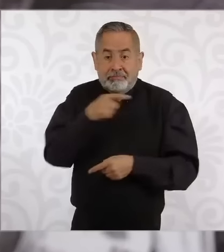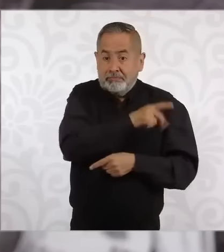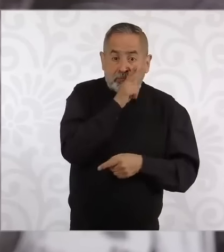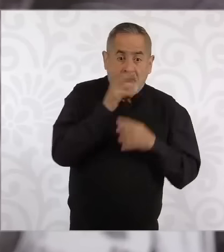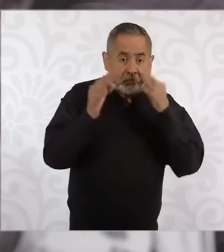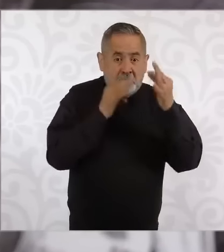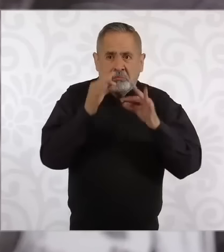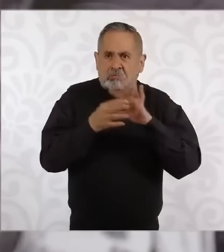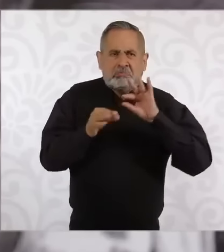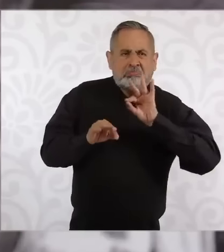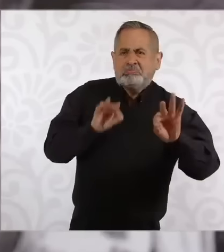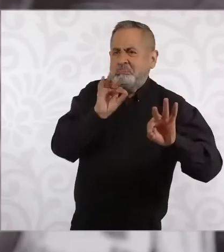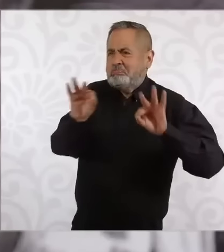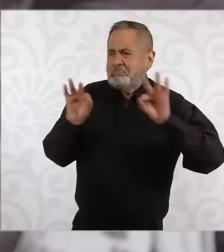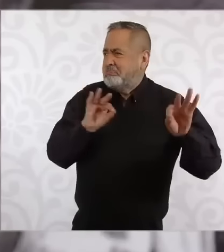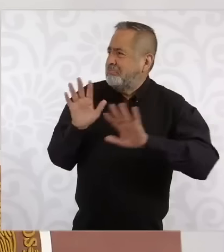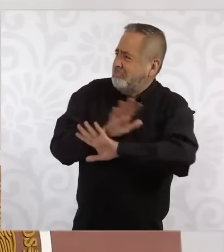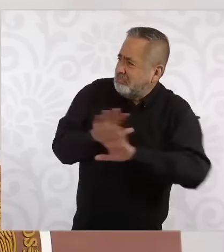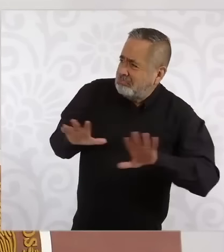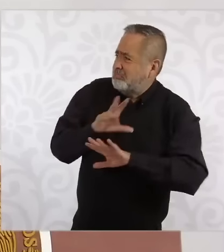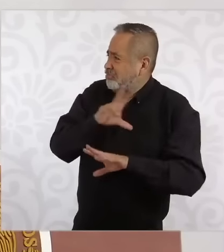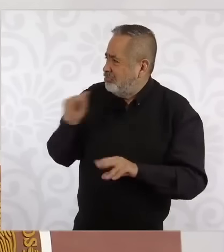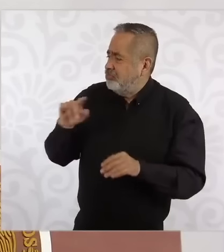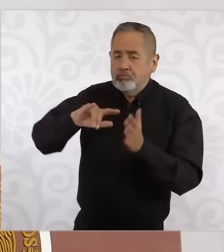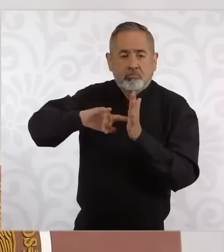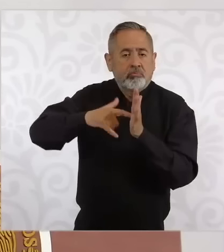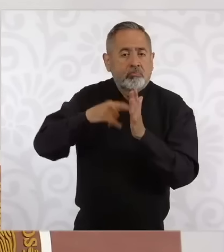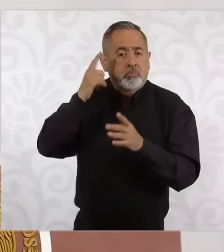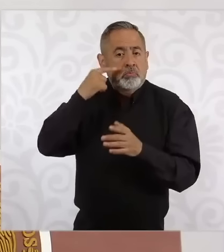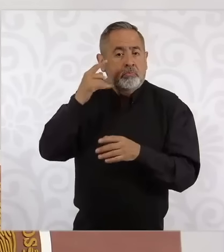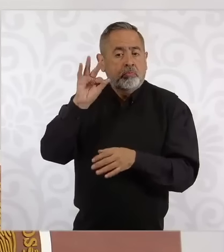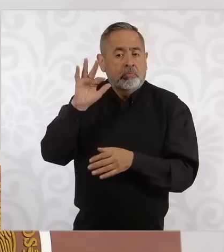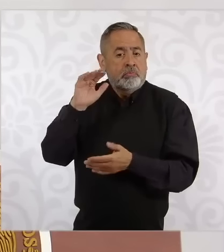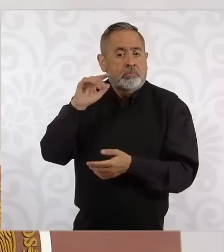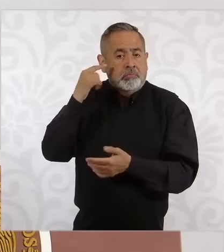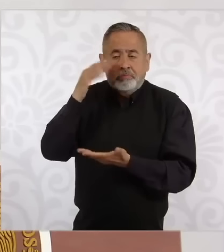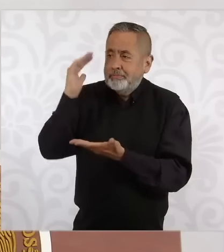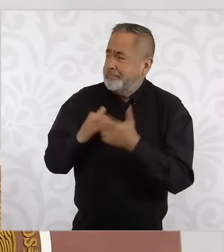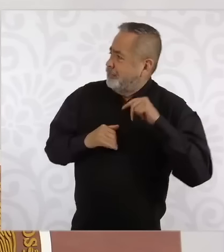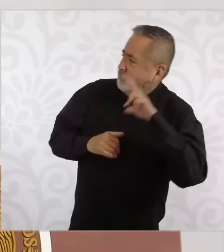la reducción de la jornada laboral y ahora hay quienes se oponen, por ejemplo, a que se reduzcan